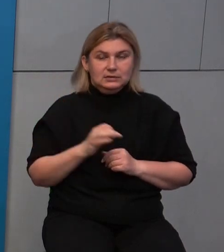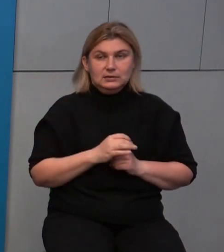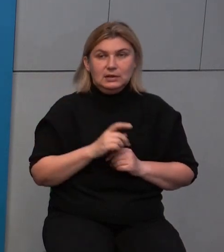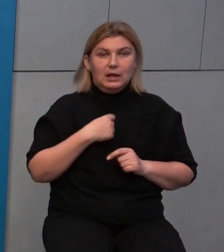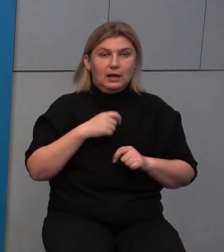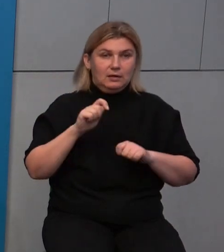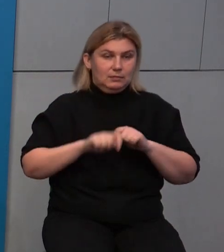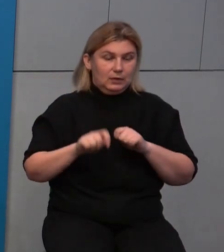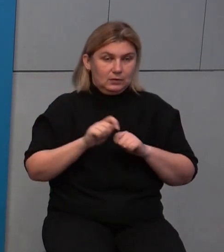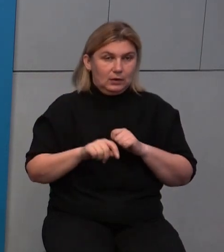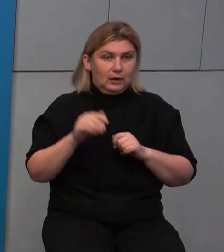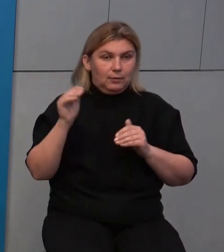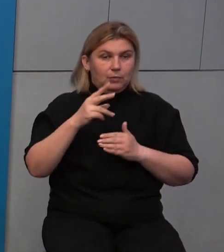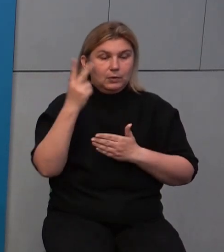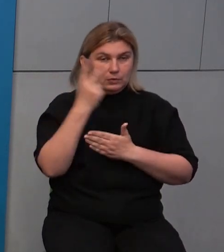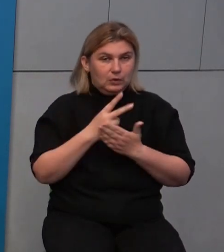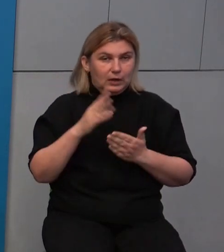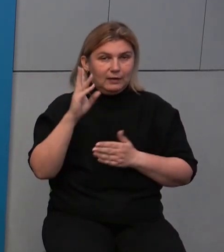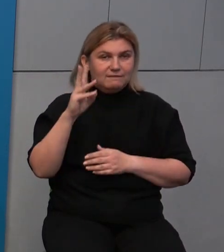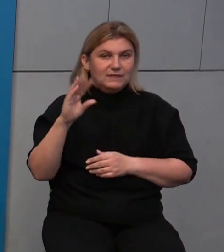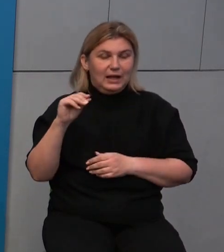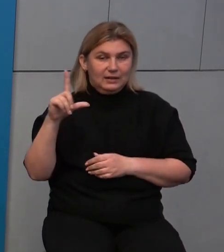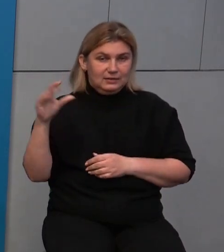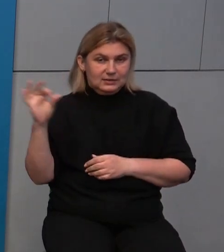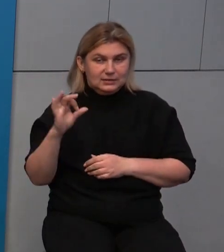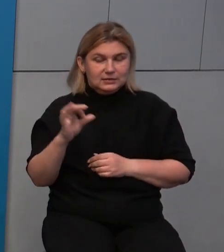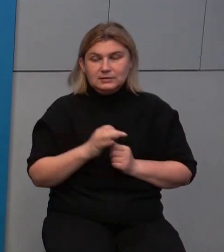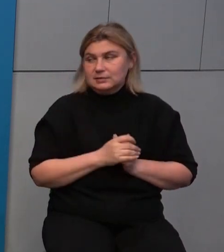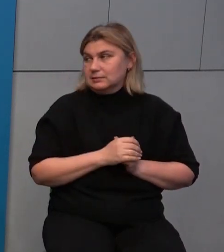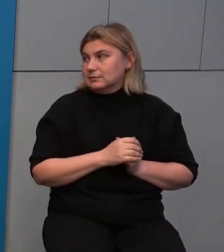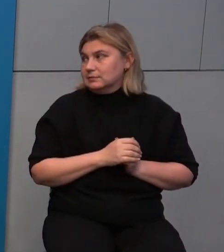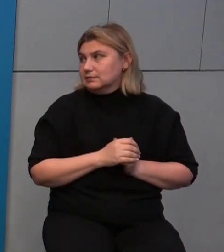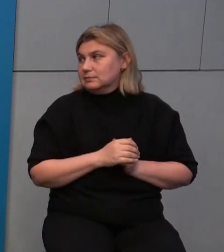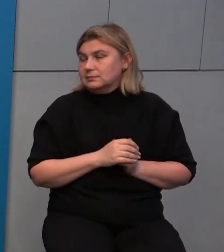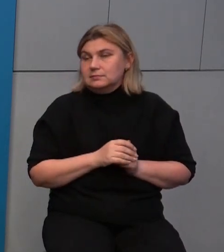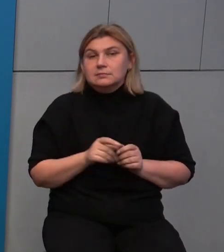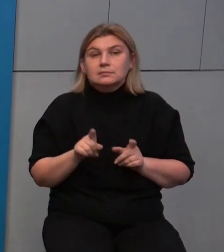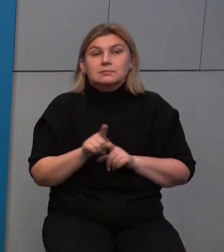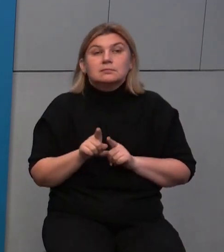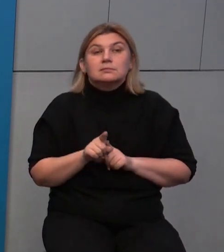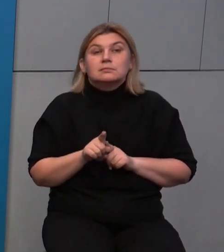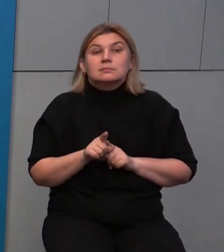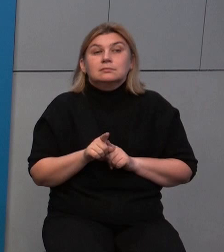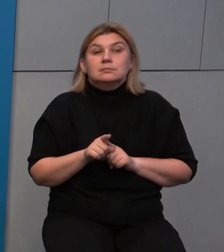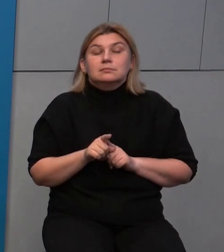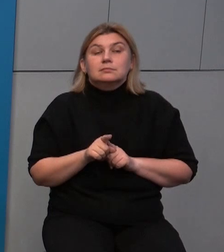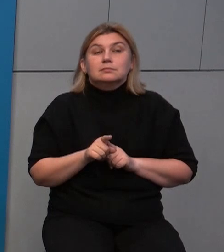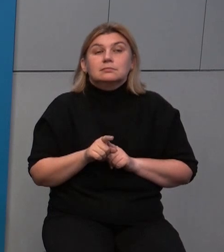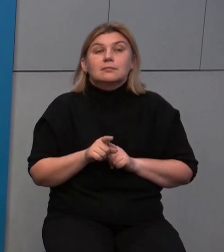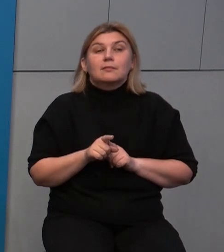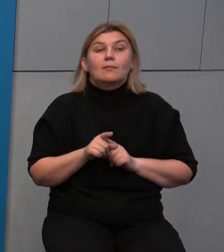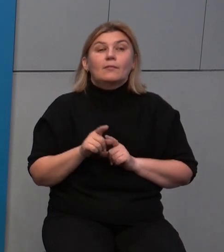Rzeczywiście mógł czytać Wellsa również dlatego, że syjonistyczne pismo Chwila